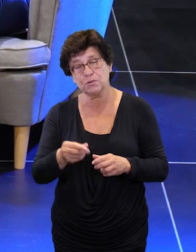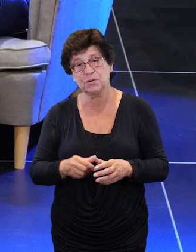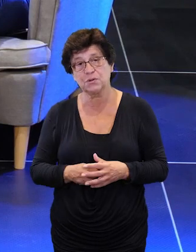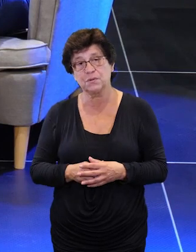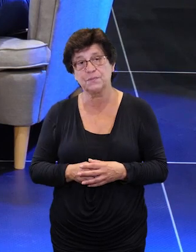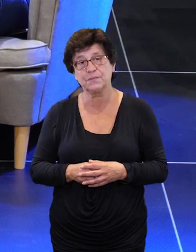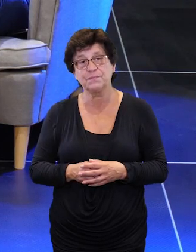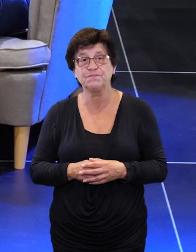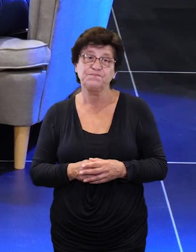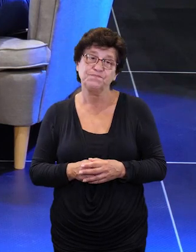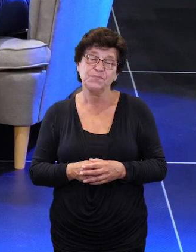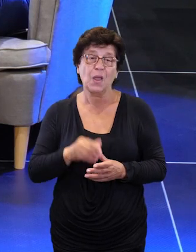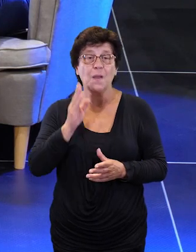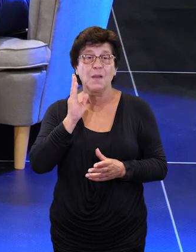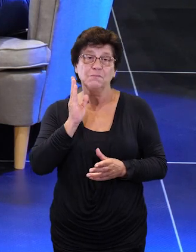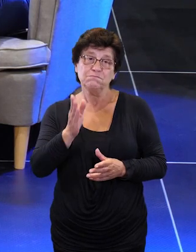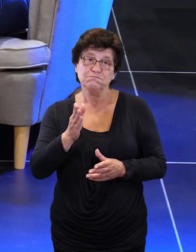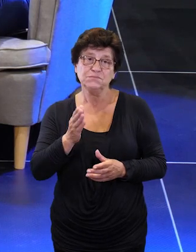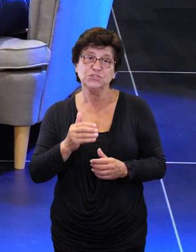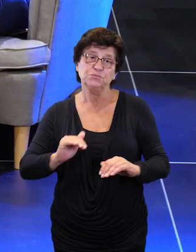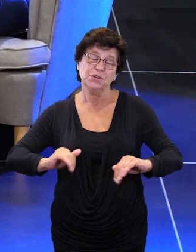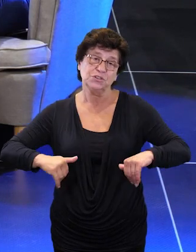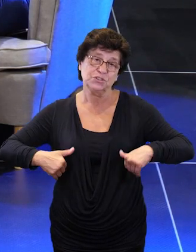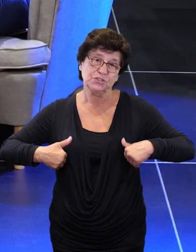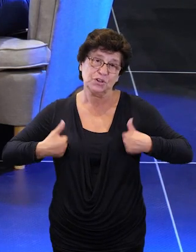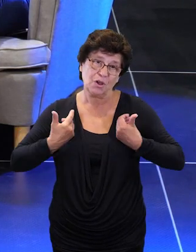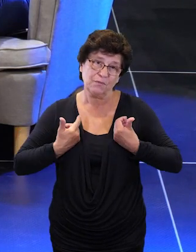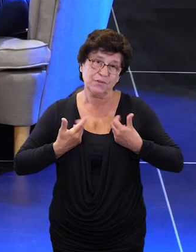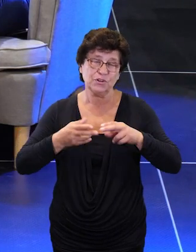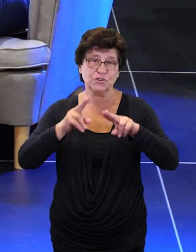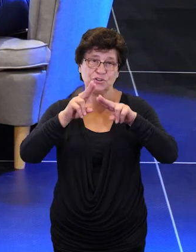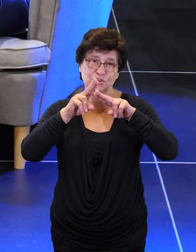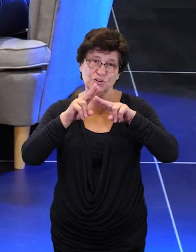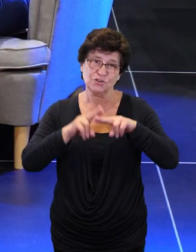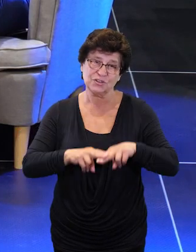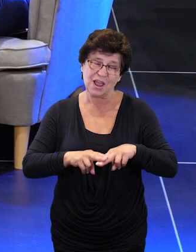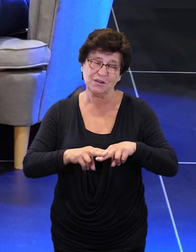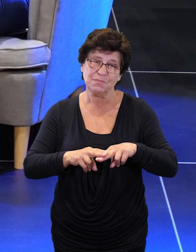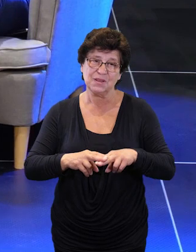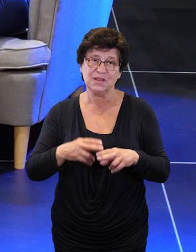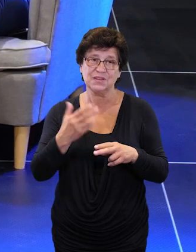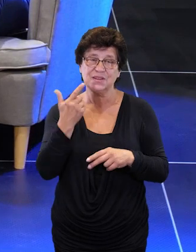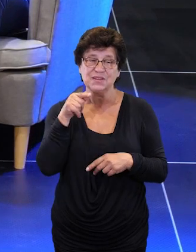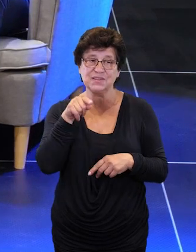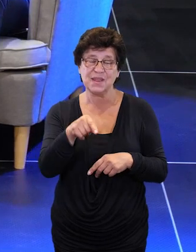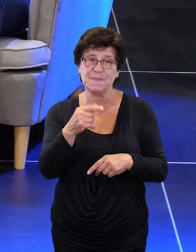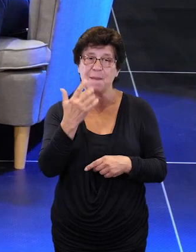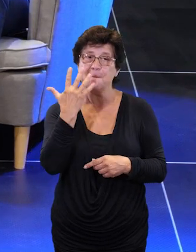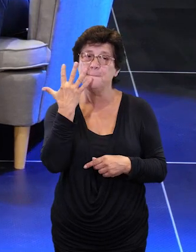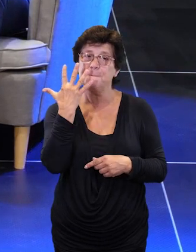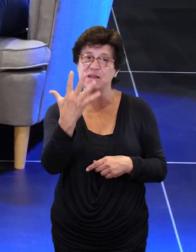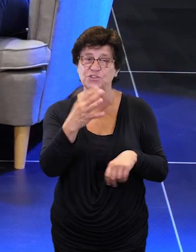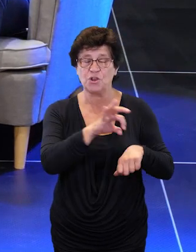Bądźcie zdrowi, drodzy państwo. Zostajemy z tymi pięcioma wskazówkami, stosujmy się do nich.